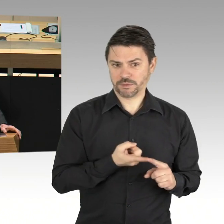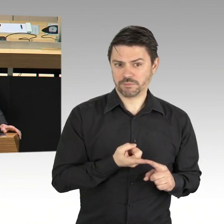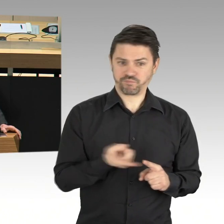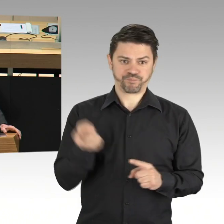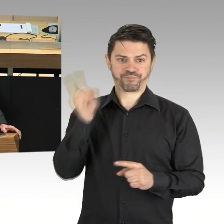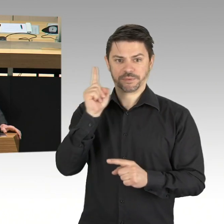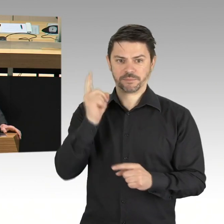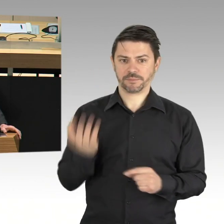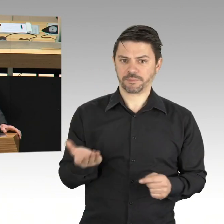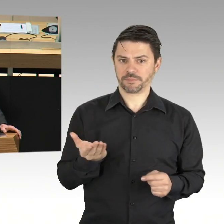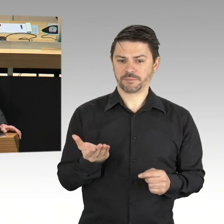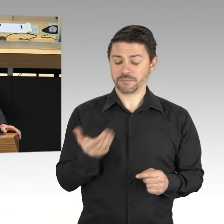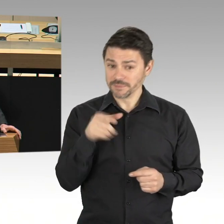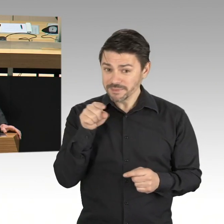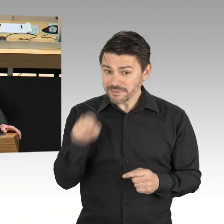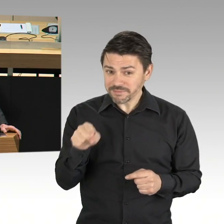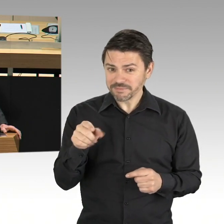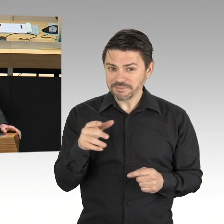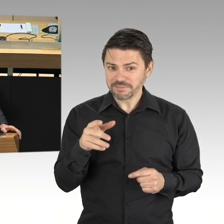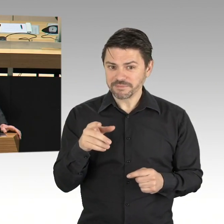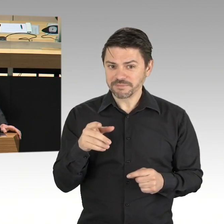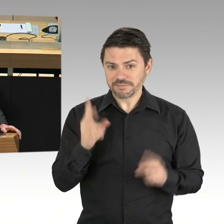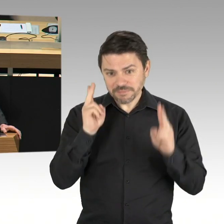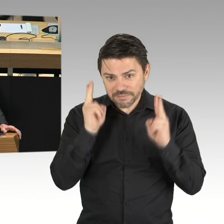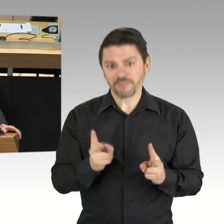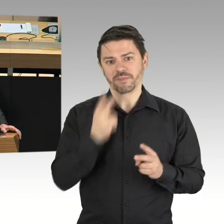von Mietpreisen und von Immobilienpreisen?